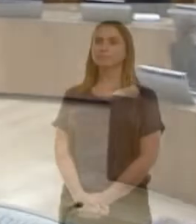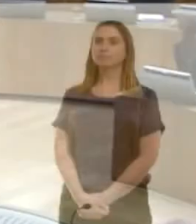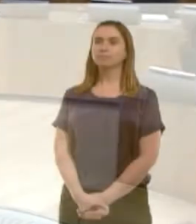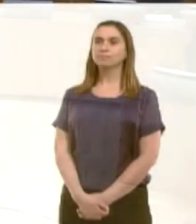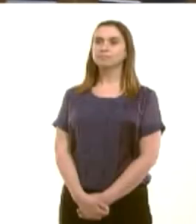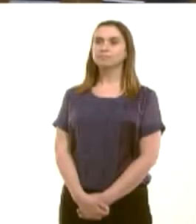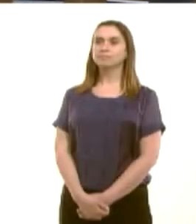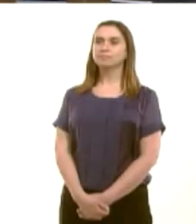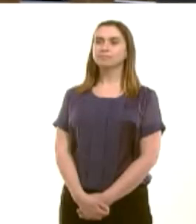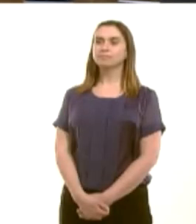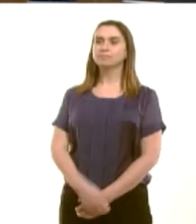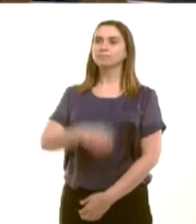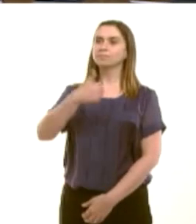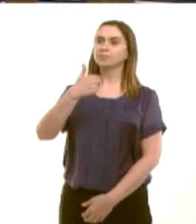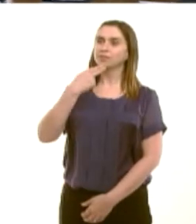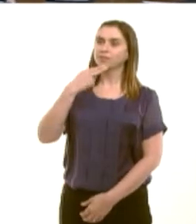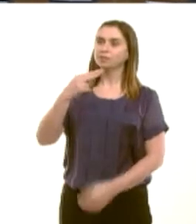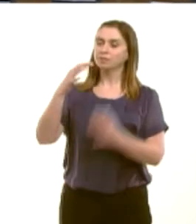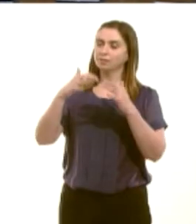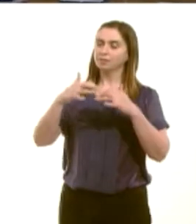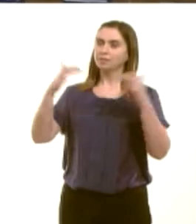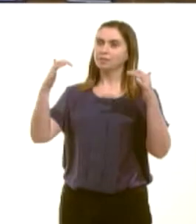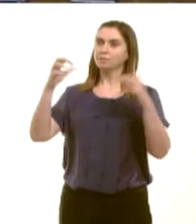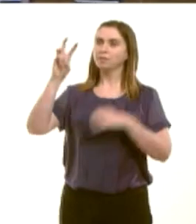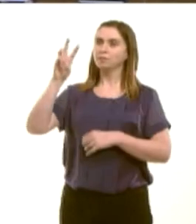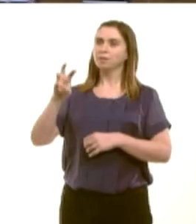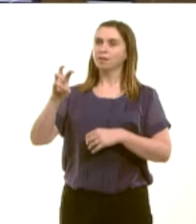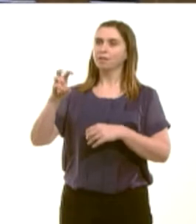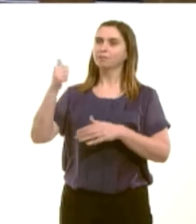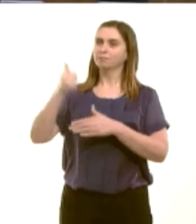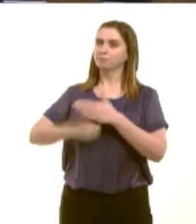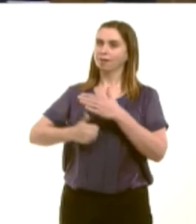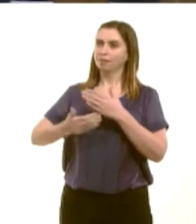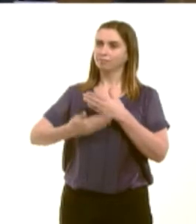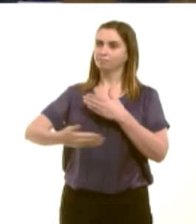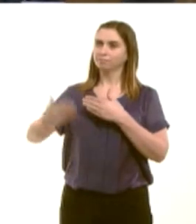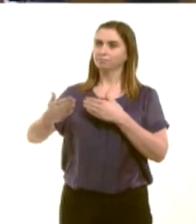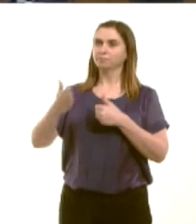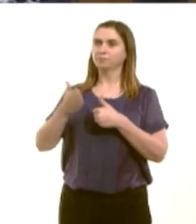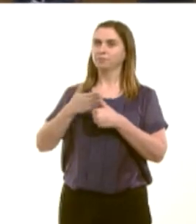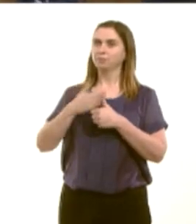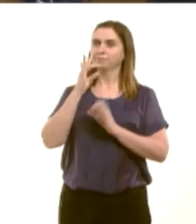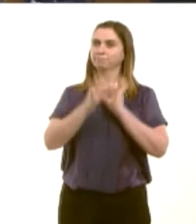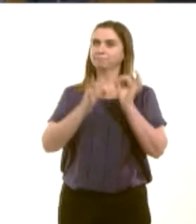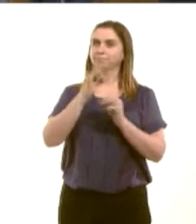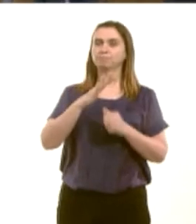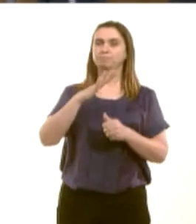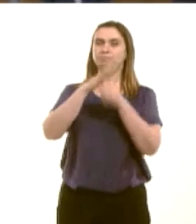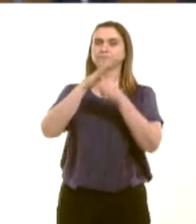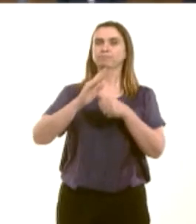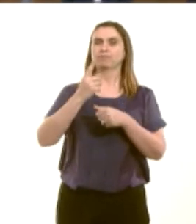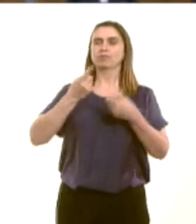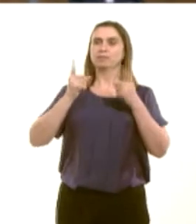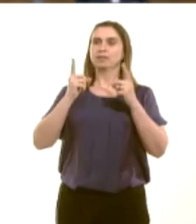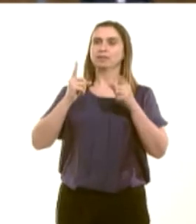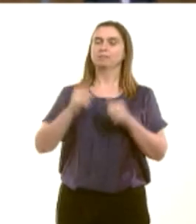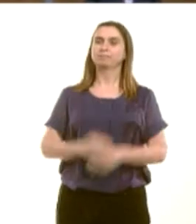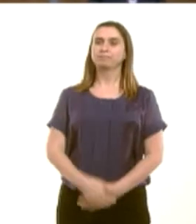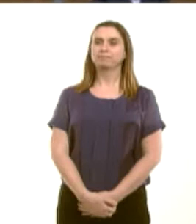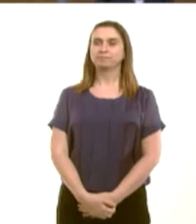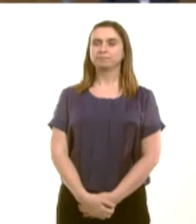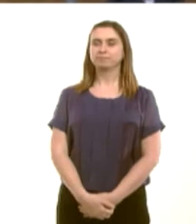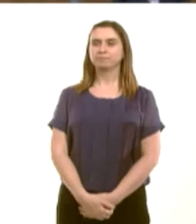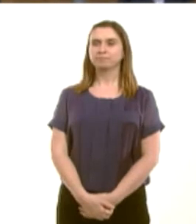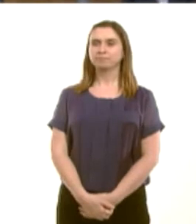Y Llywydd / The Presiding Officer: Good afternoon. The National Assembly for Wales is now in